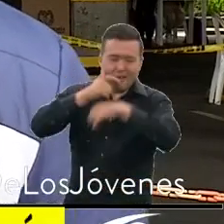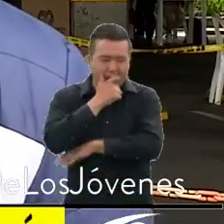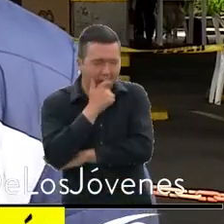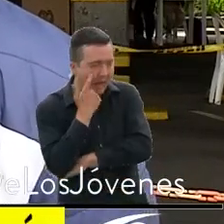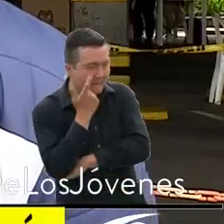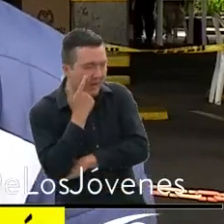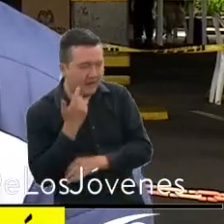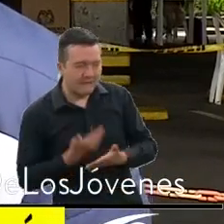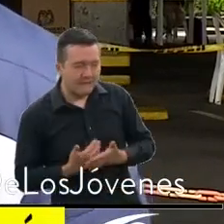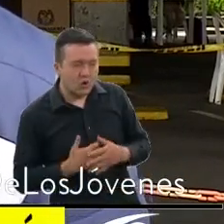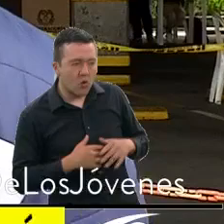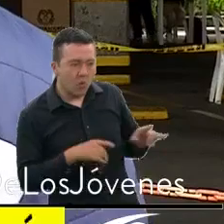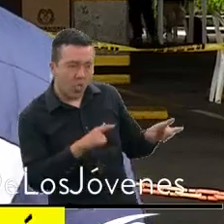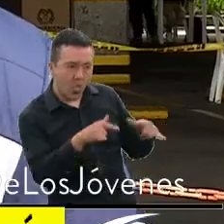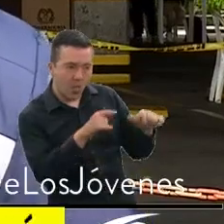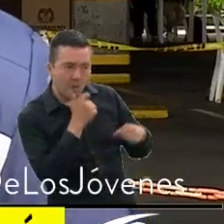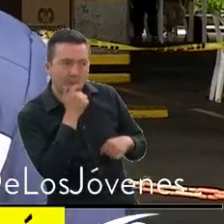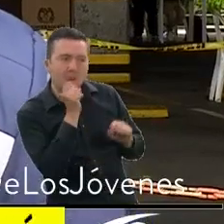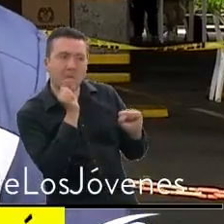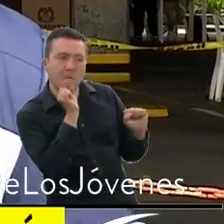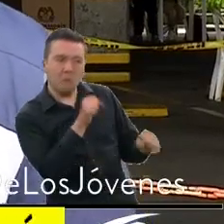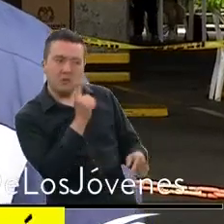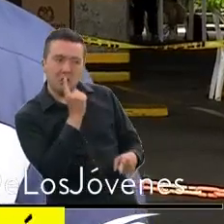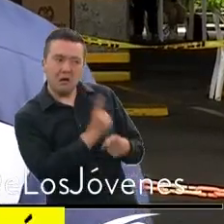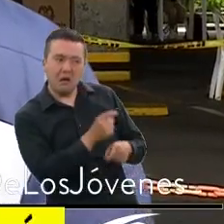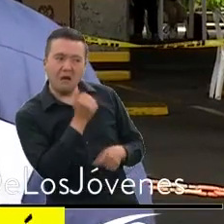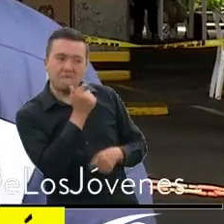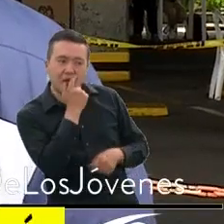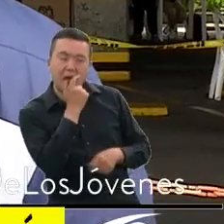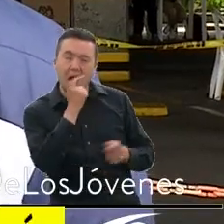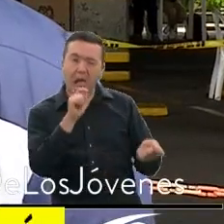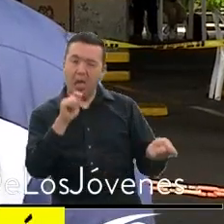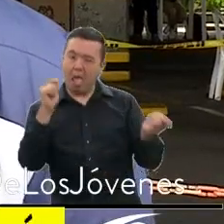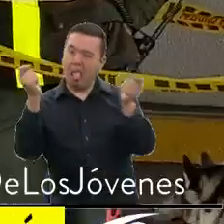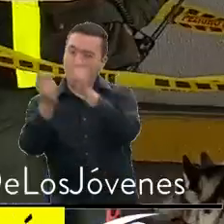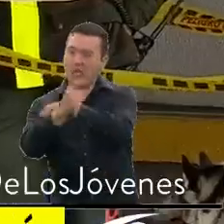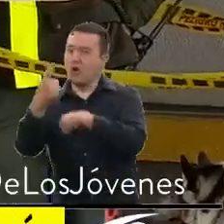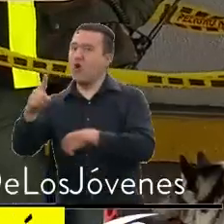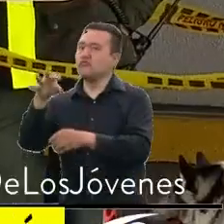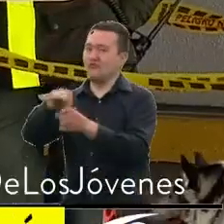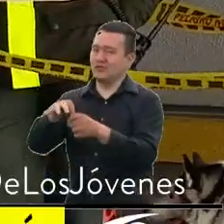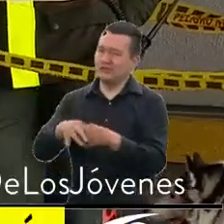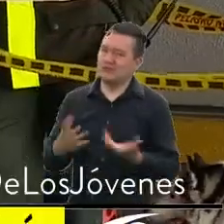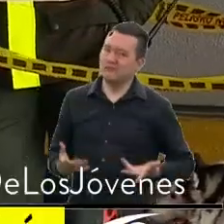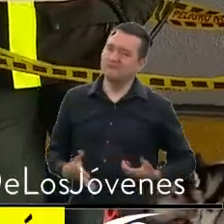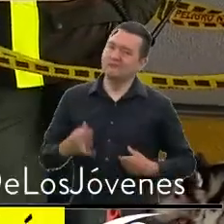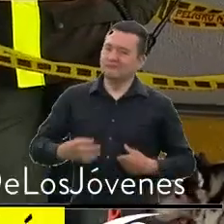)) no podemos seguir nosotros los jóvenes permitiendo qué la